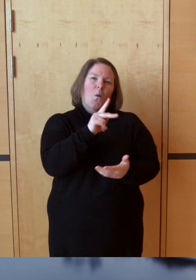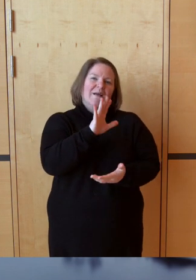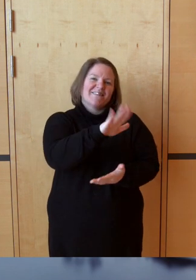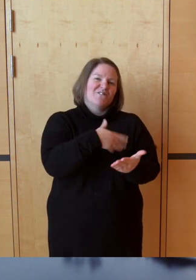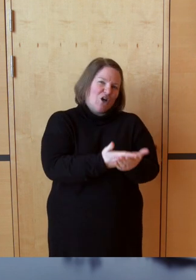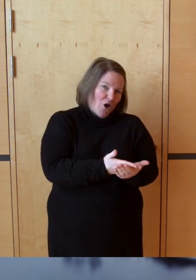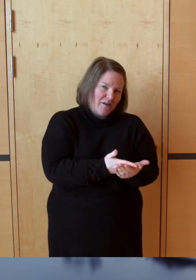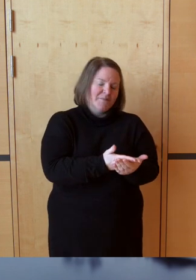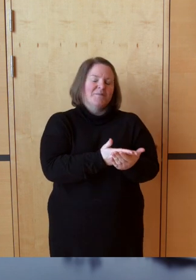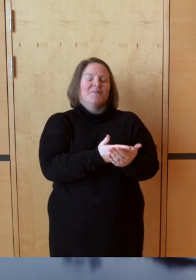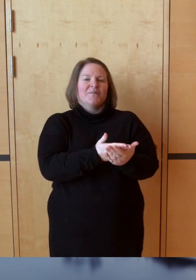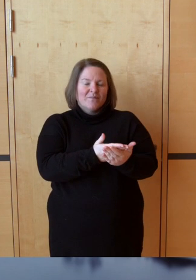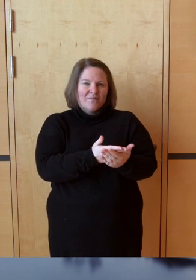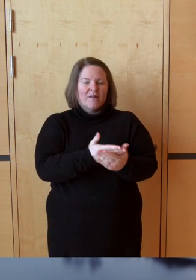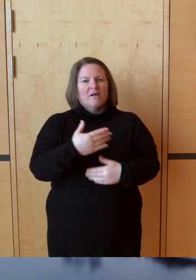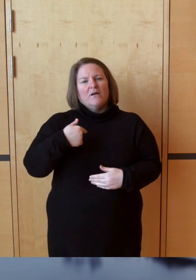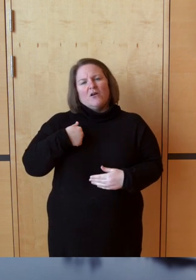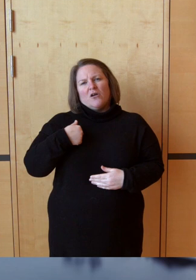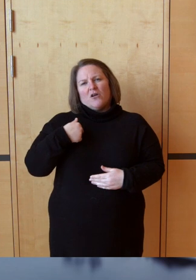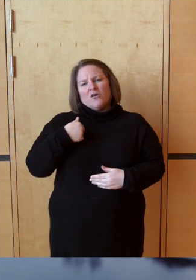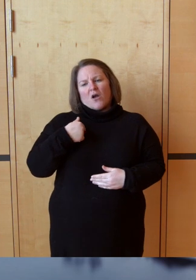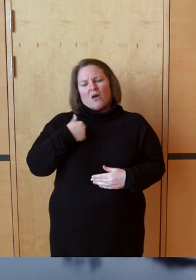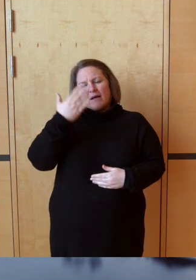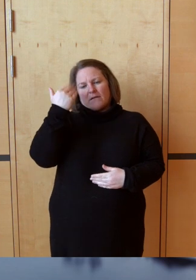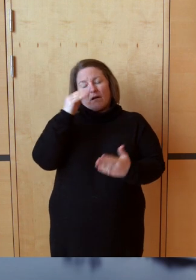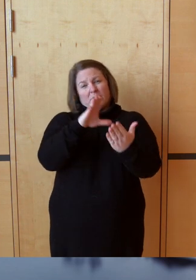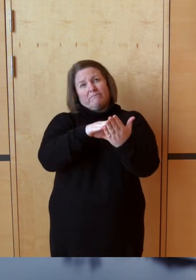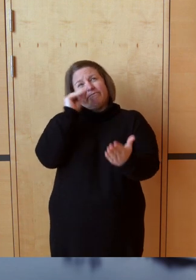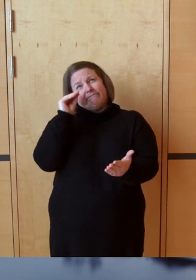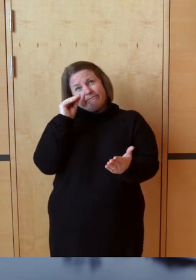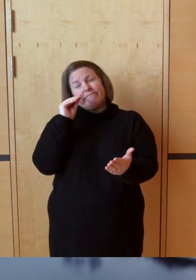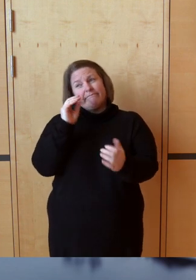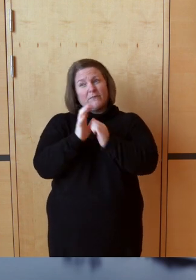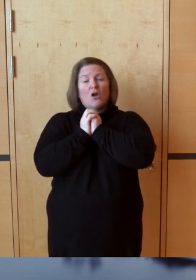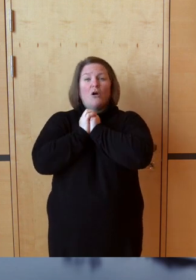Jag skulle nog kunna tolkas böneutrop skulle kunna prova Mot det här